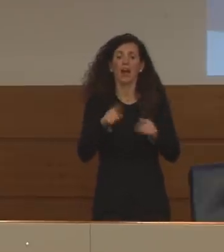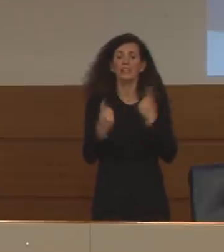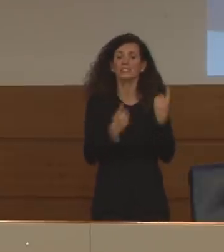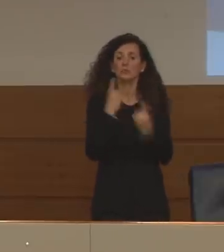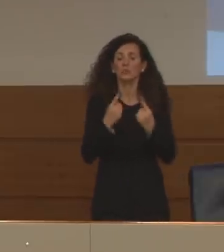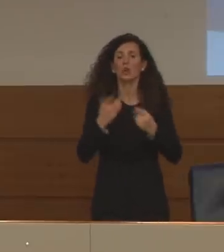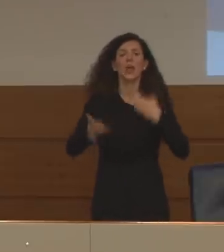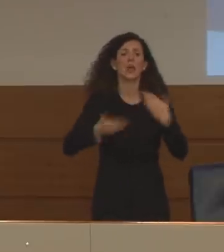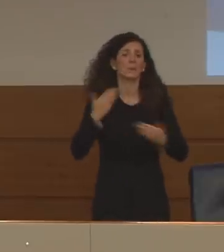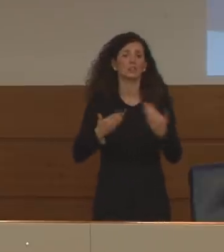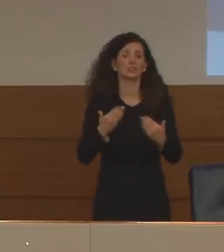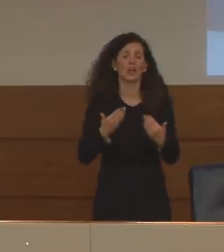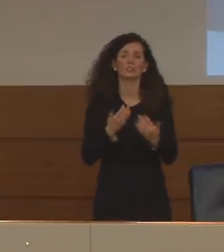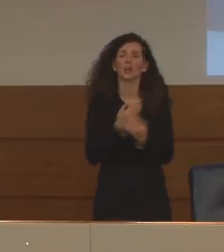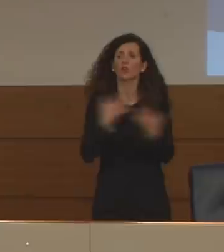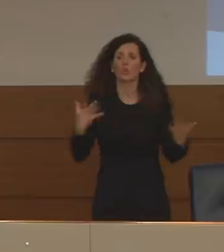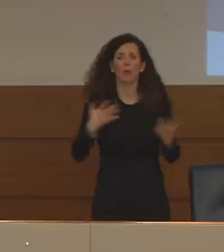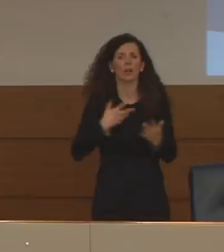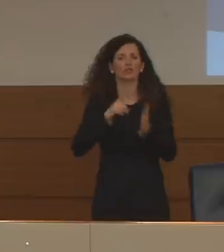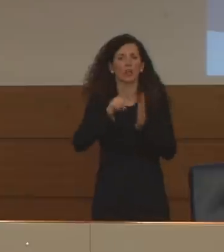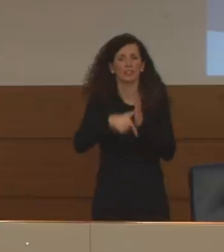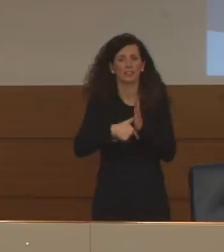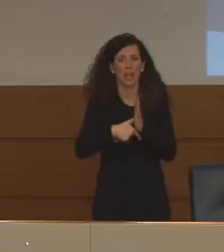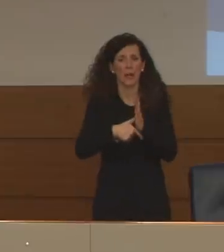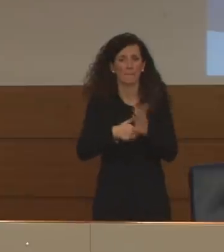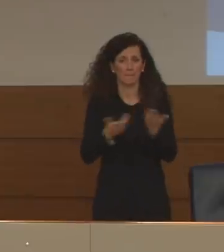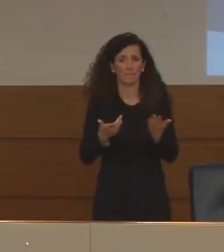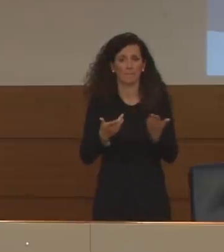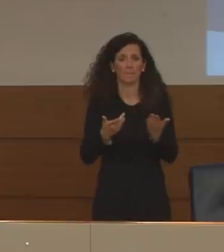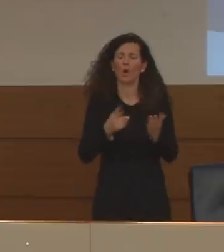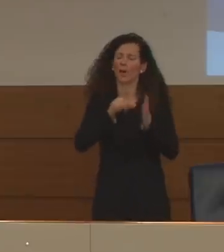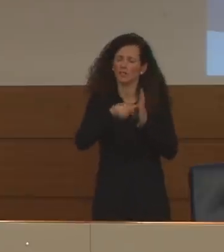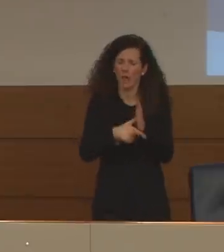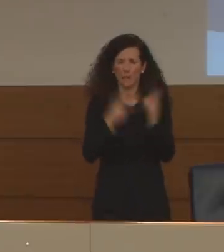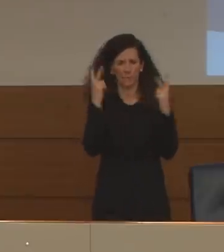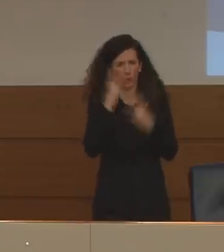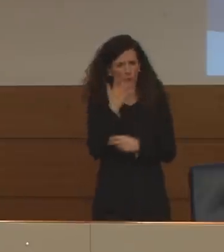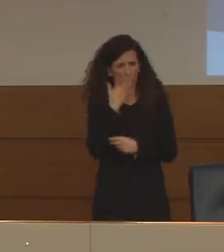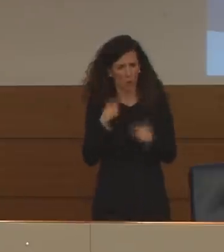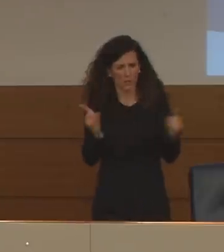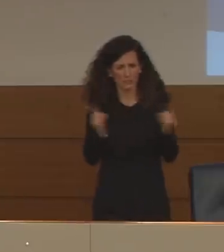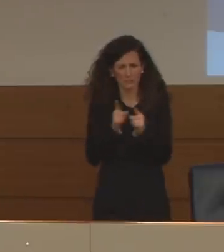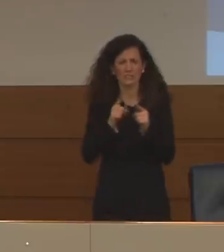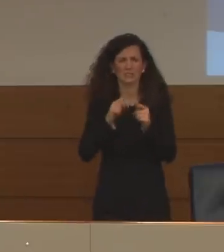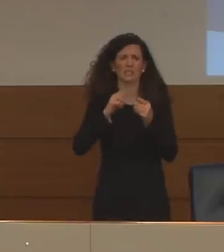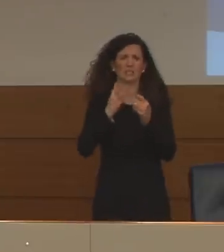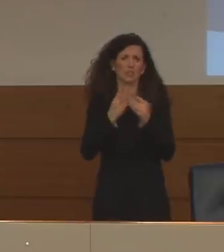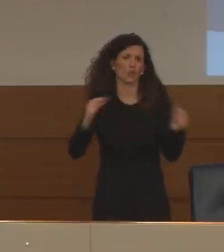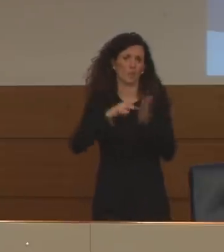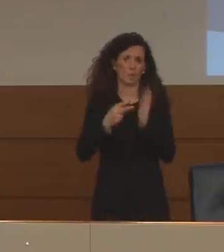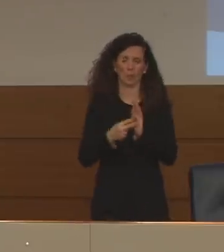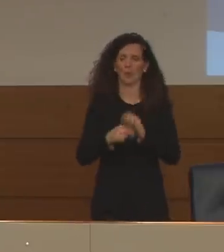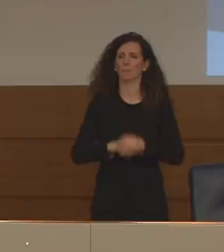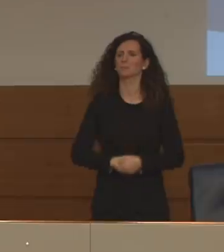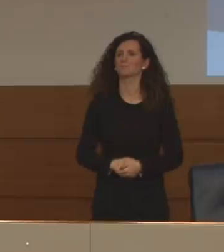tempi che chiaramente sono quelli più brevi possibili per risolvere i problemi.